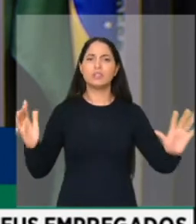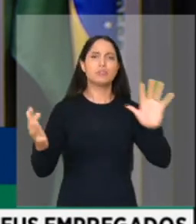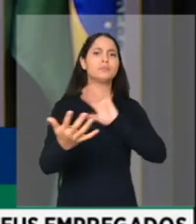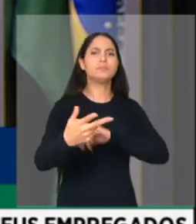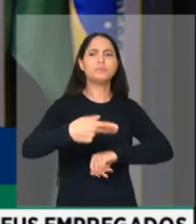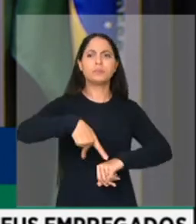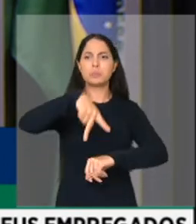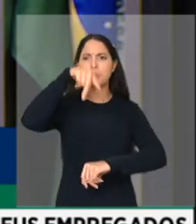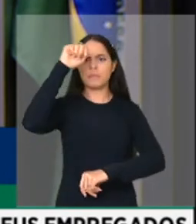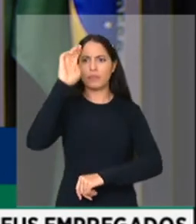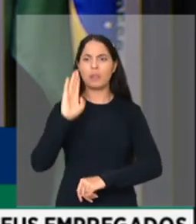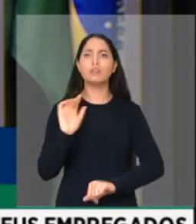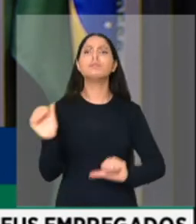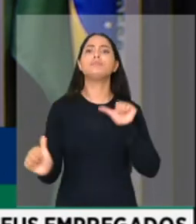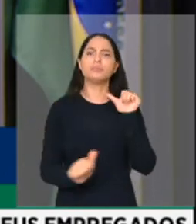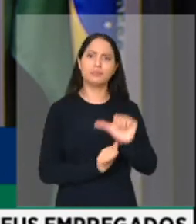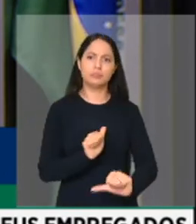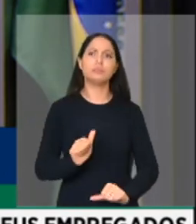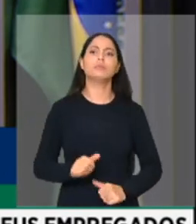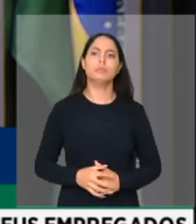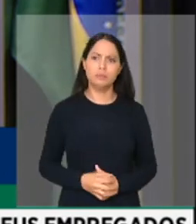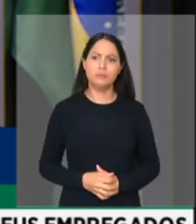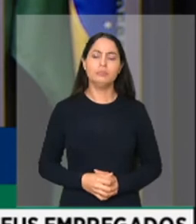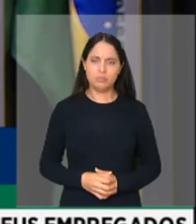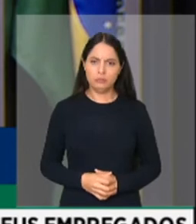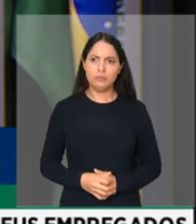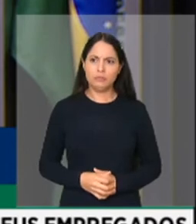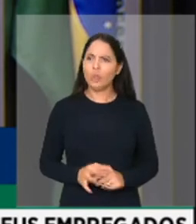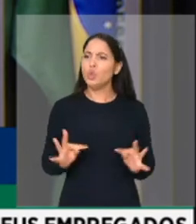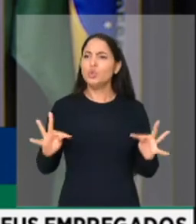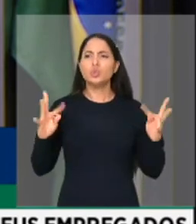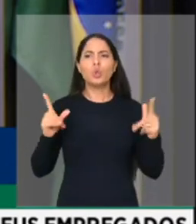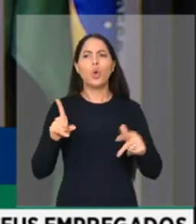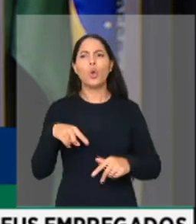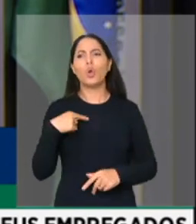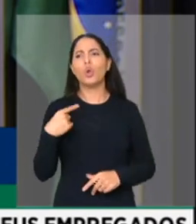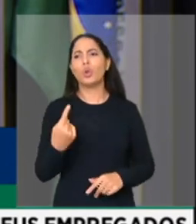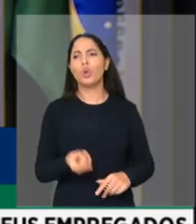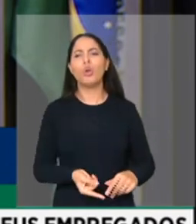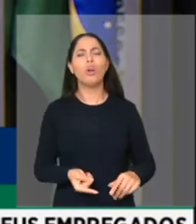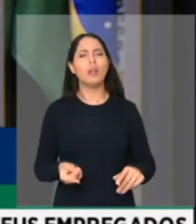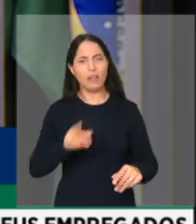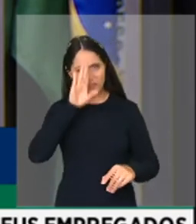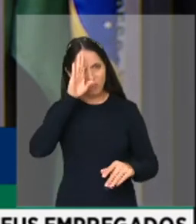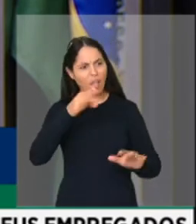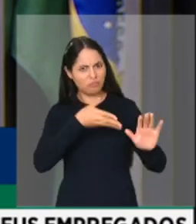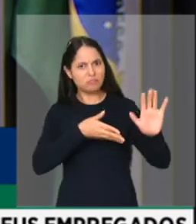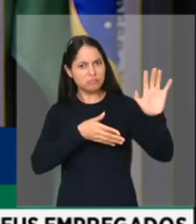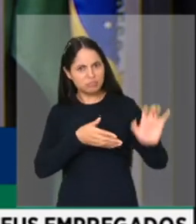CAMINHO QUE ESSE PAÍS ESTÁ TOMANDO. TODOS, INCLUSIVE DE OPOSIÇÃO GOSTARIAM DE DAR SUAS OPINIÕES E CONSTRUIR UM